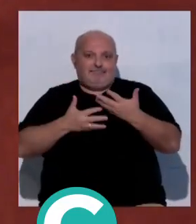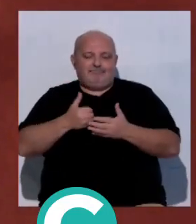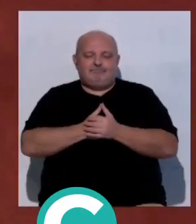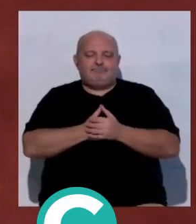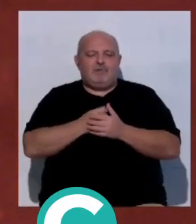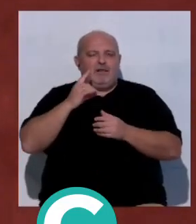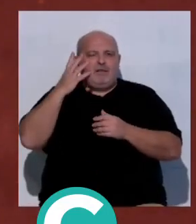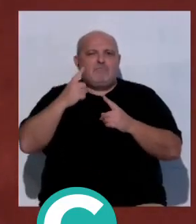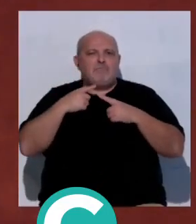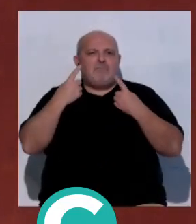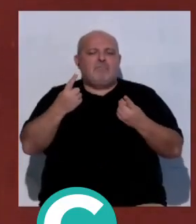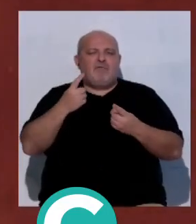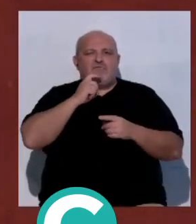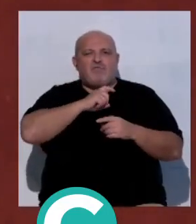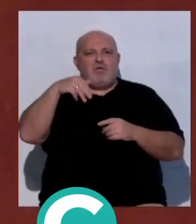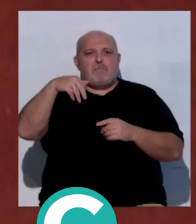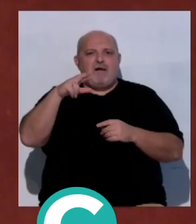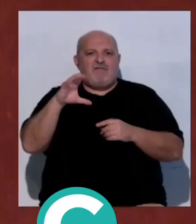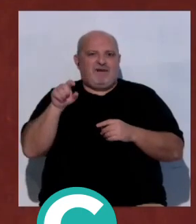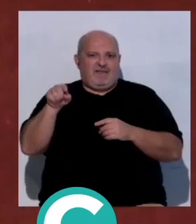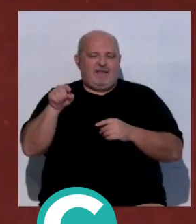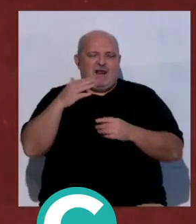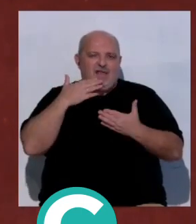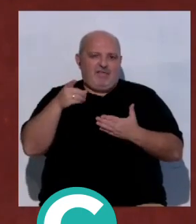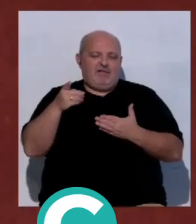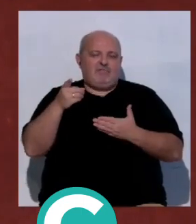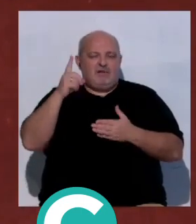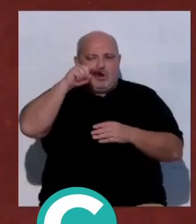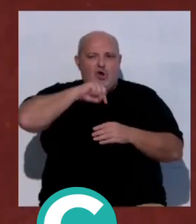celebra por primera vez la fundación mafre en Cádiz y con la que se pretende concienciar a la